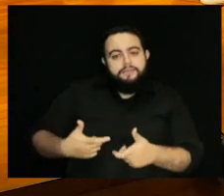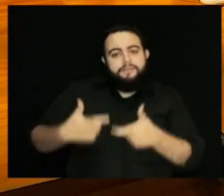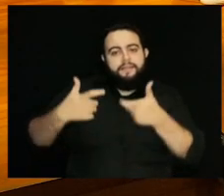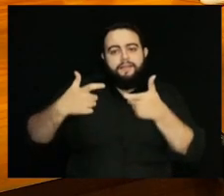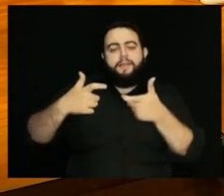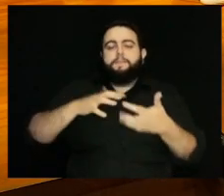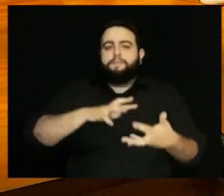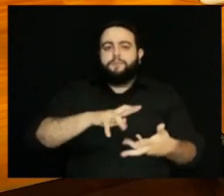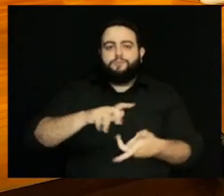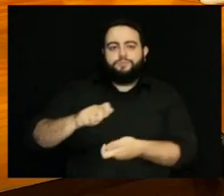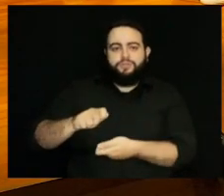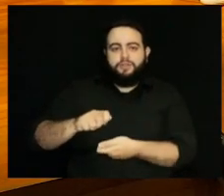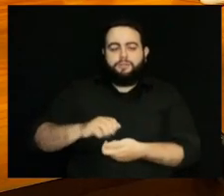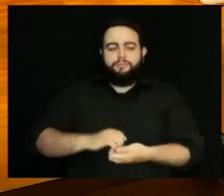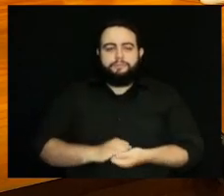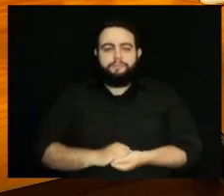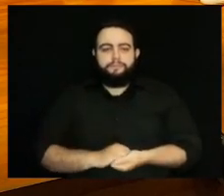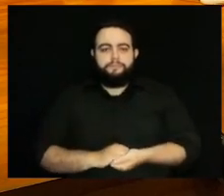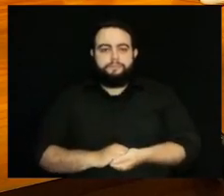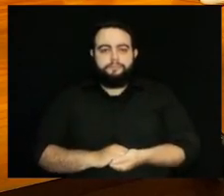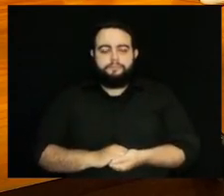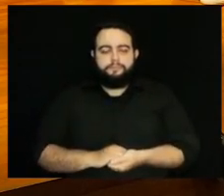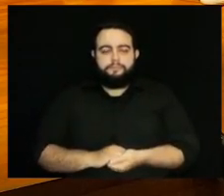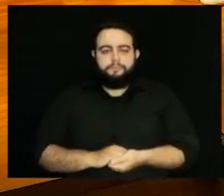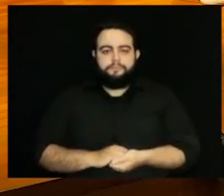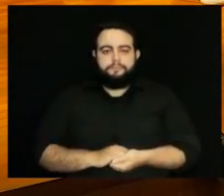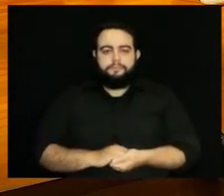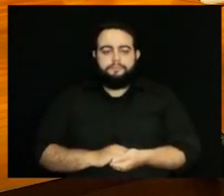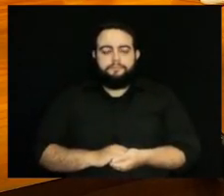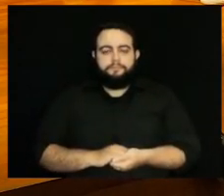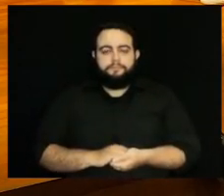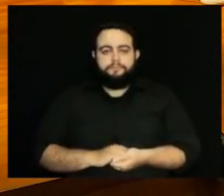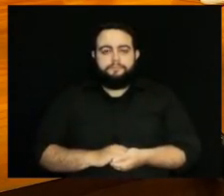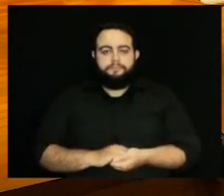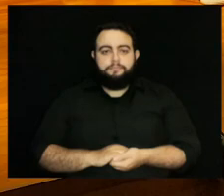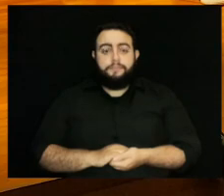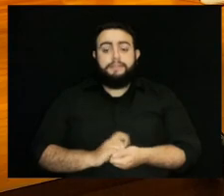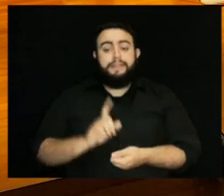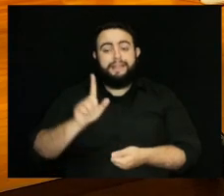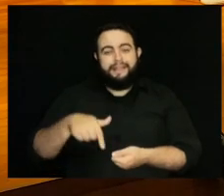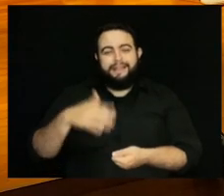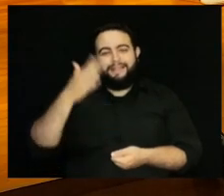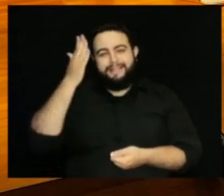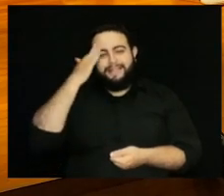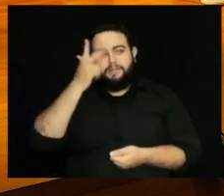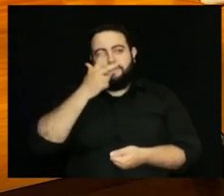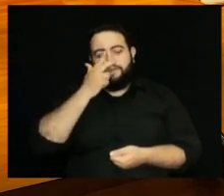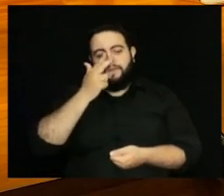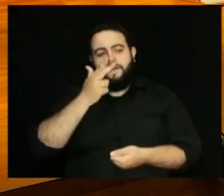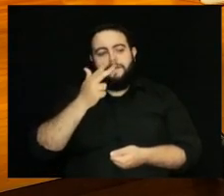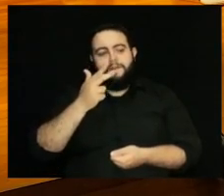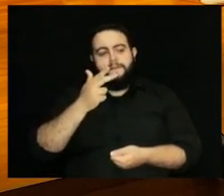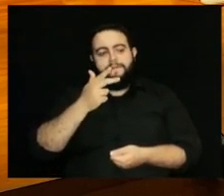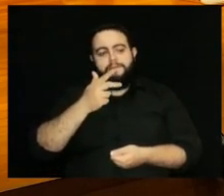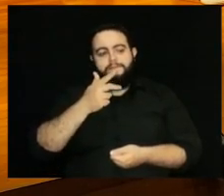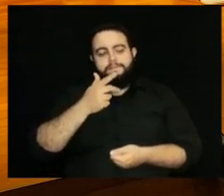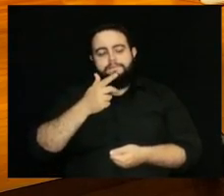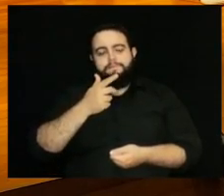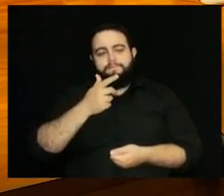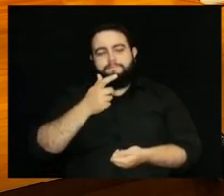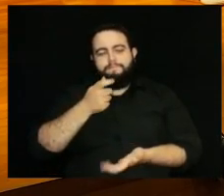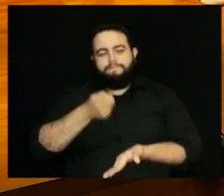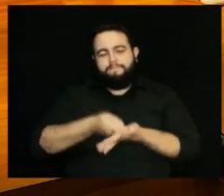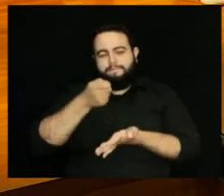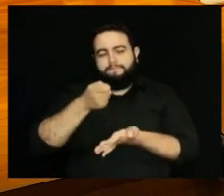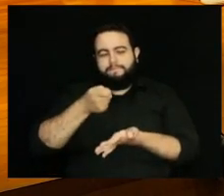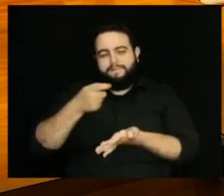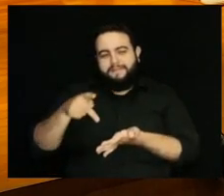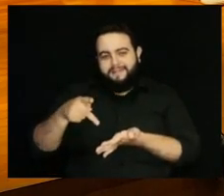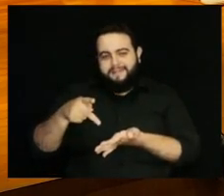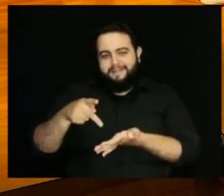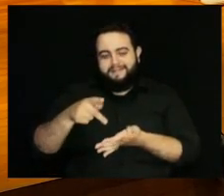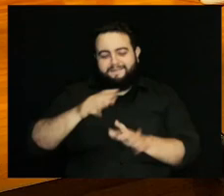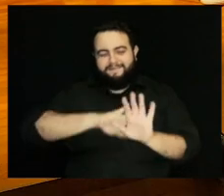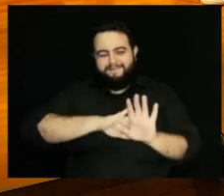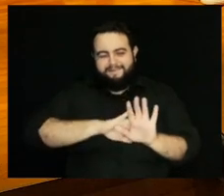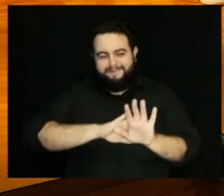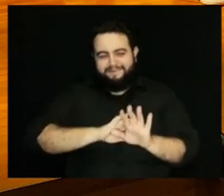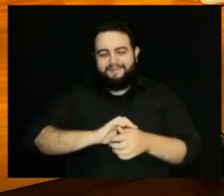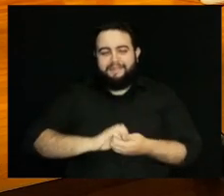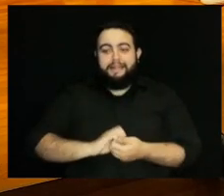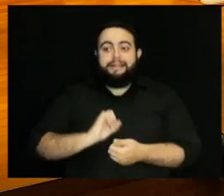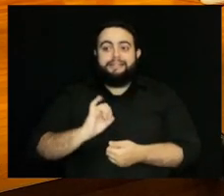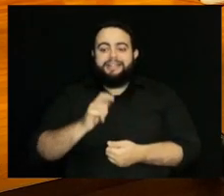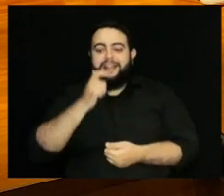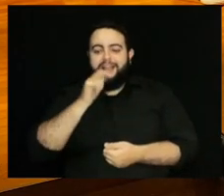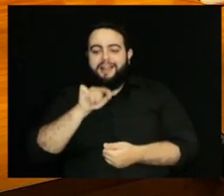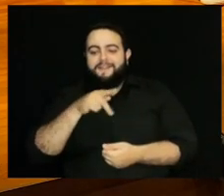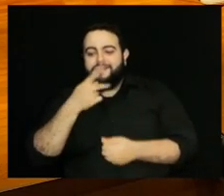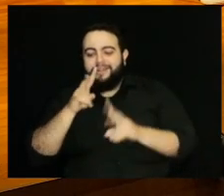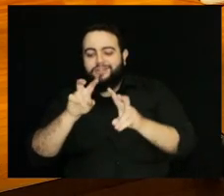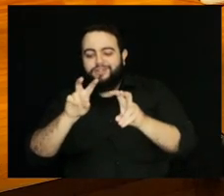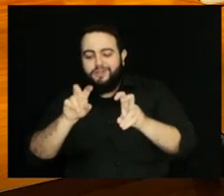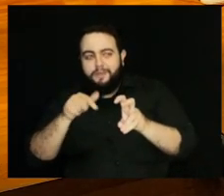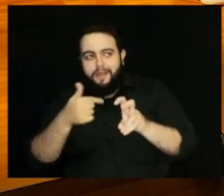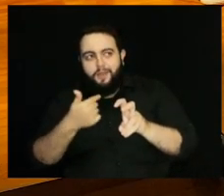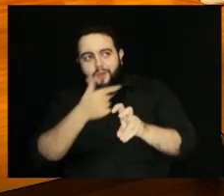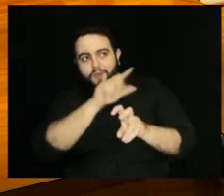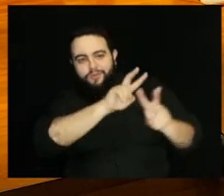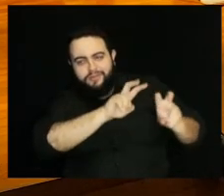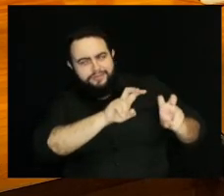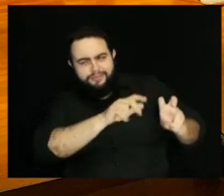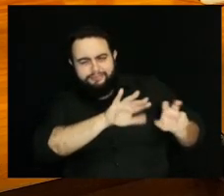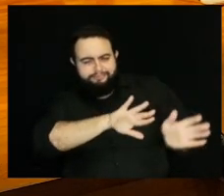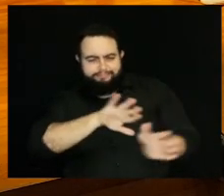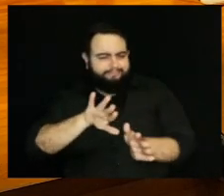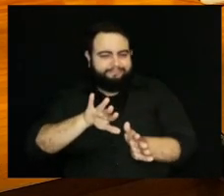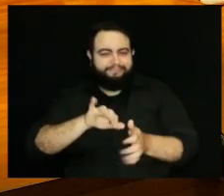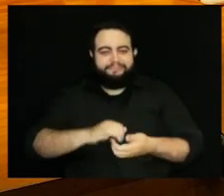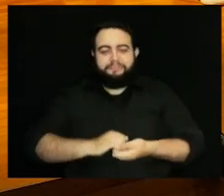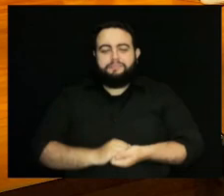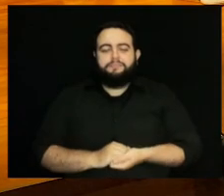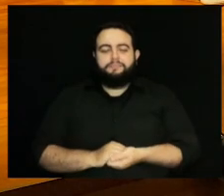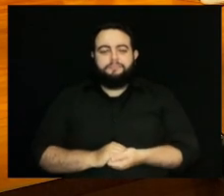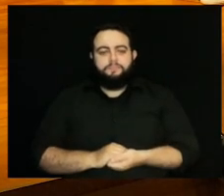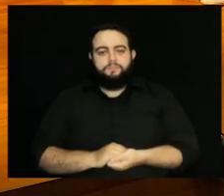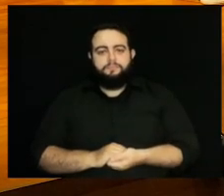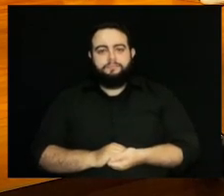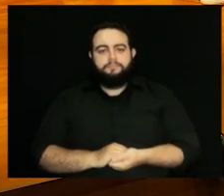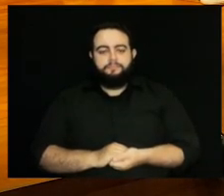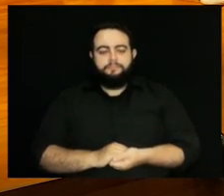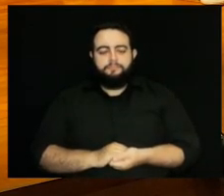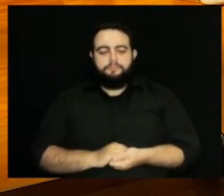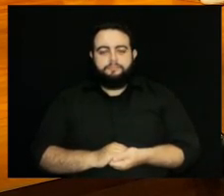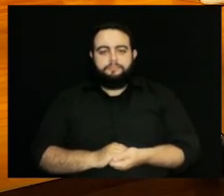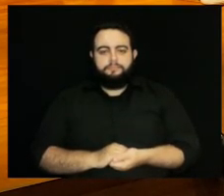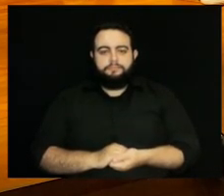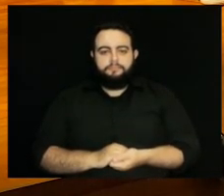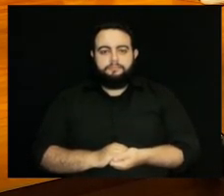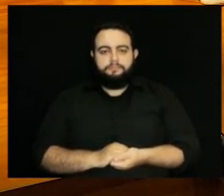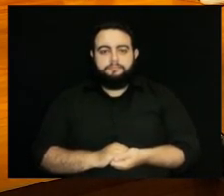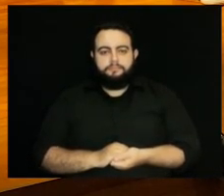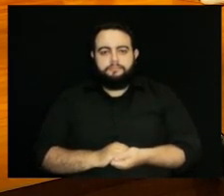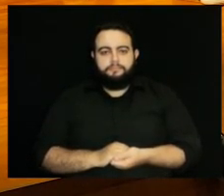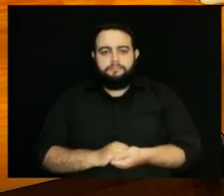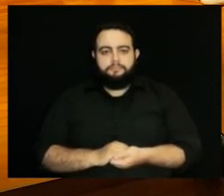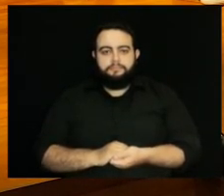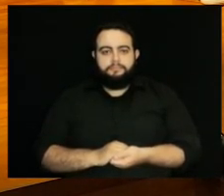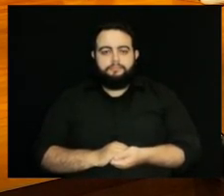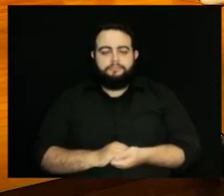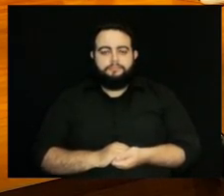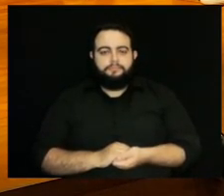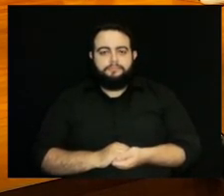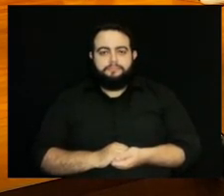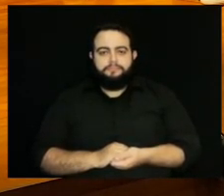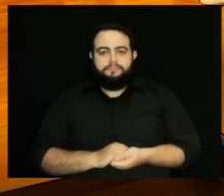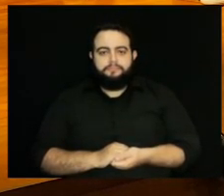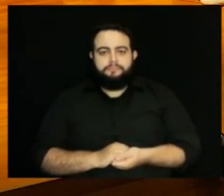E que é uma daquelas invertidas que ele dá, que são tu achar que ele tá falando de uma coisa e ele tá falando de outra.